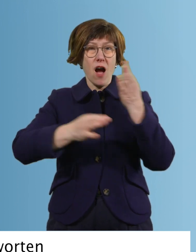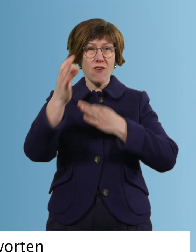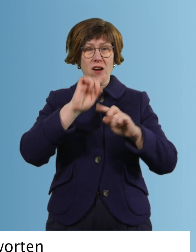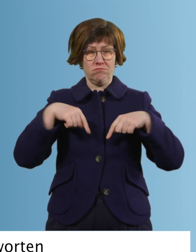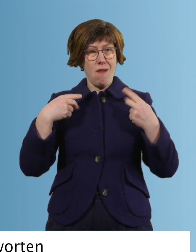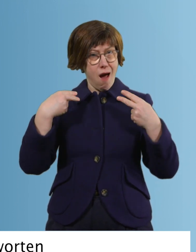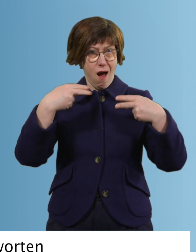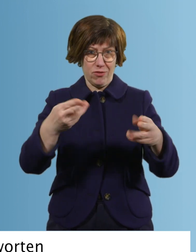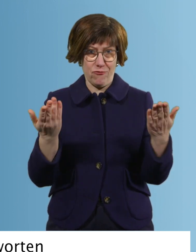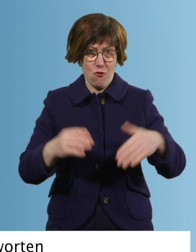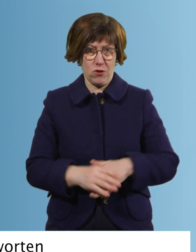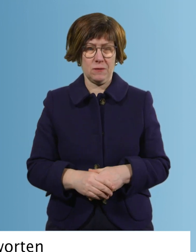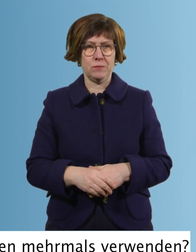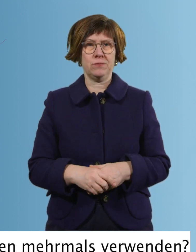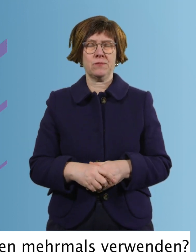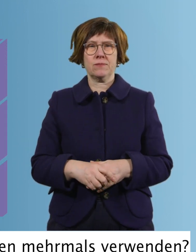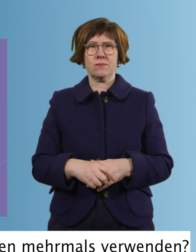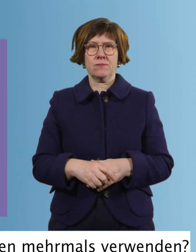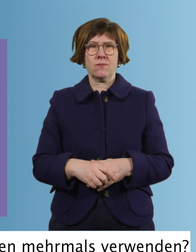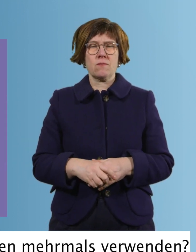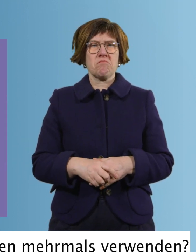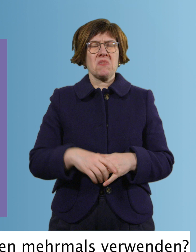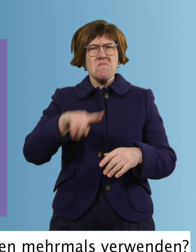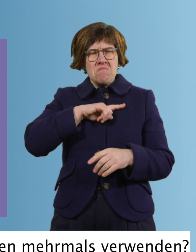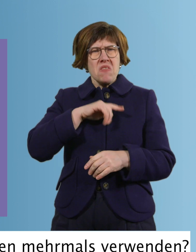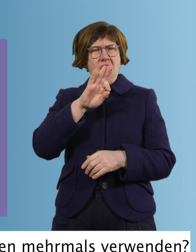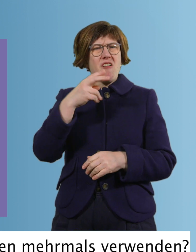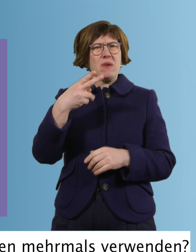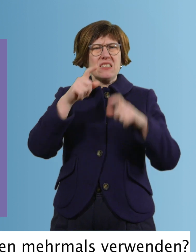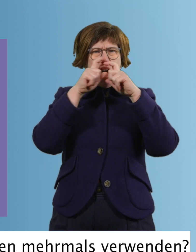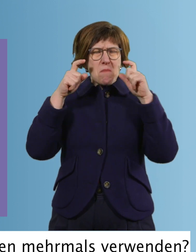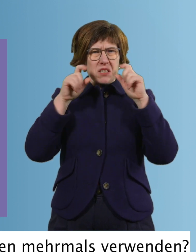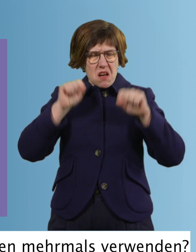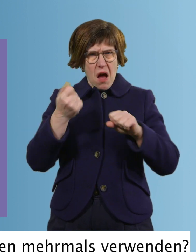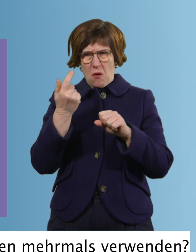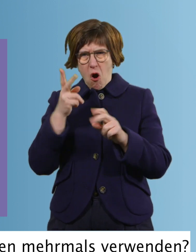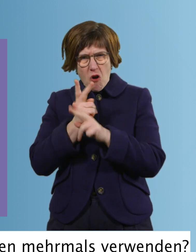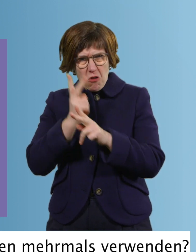Ihre Fragen, unsere Antworten Kann ich meine FFP-2 Masken mehrmals verwenden?